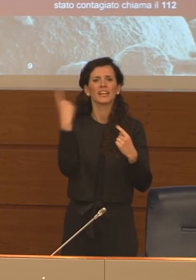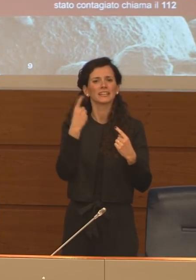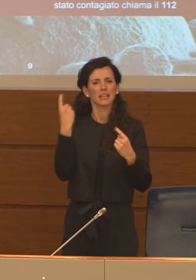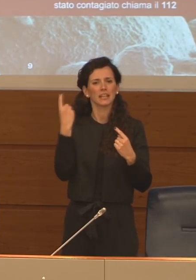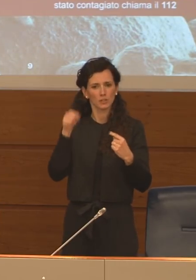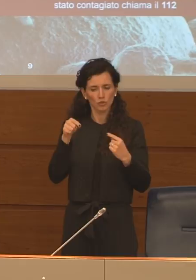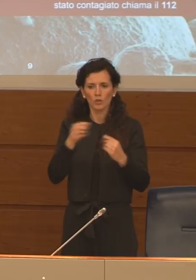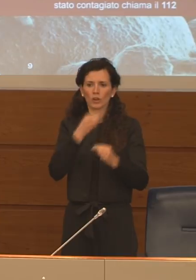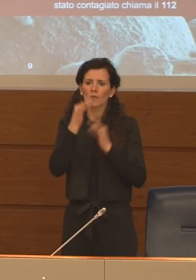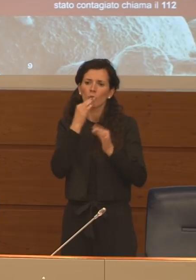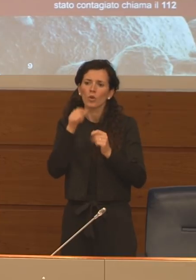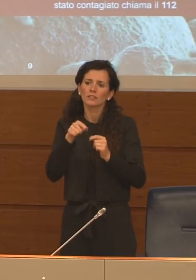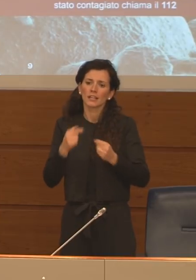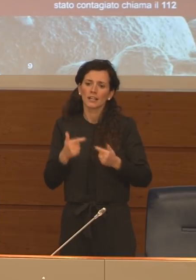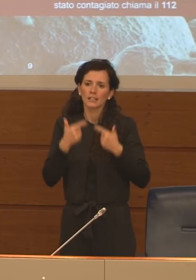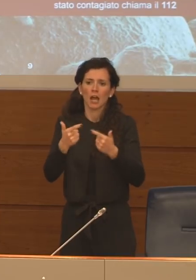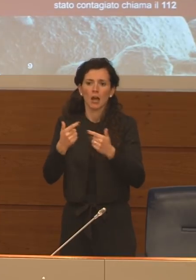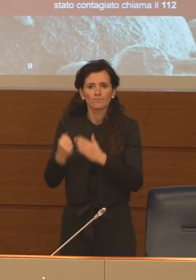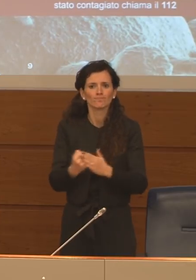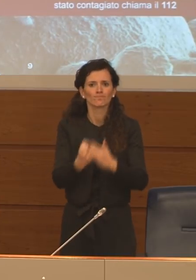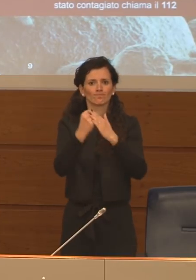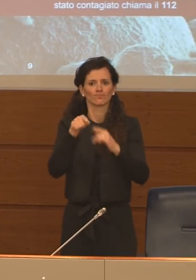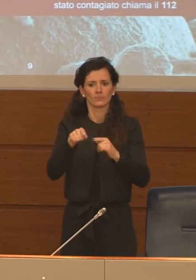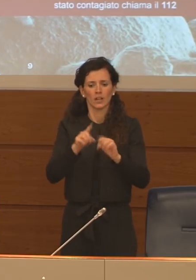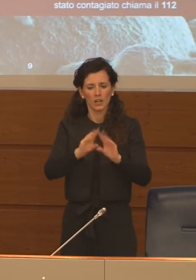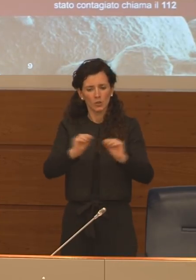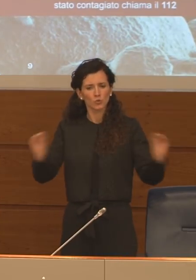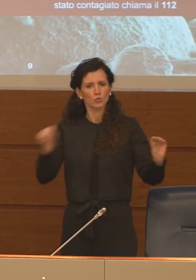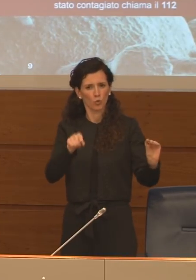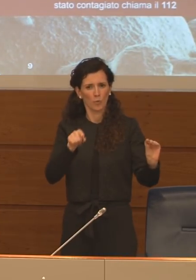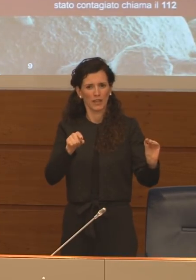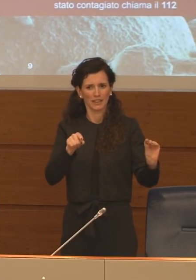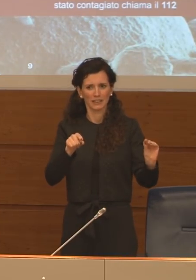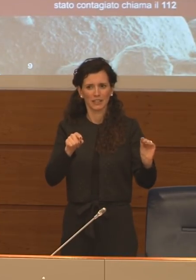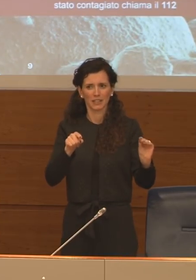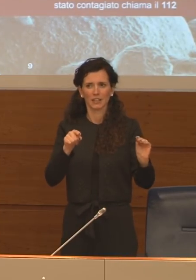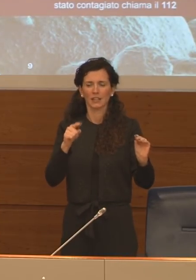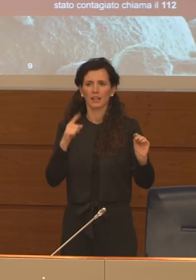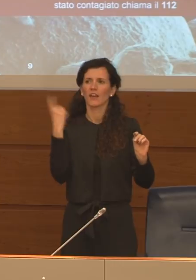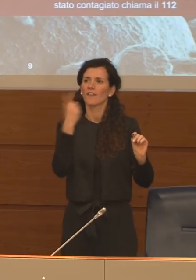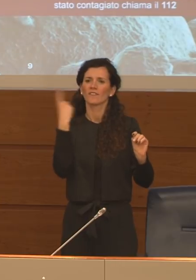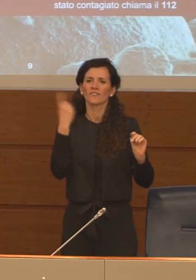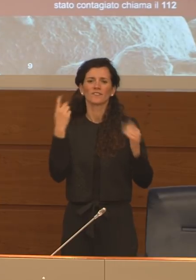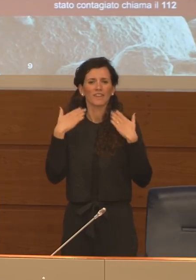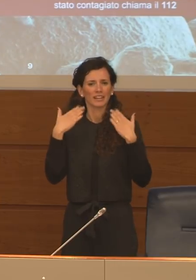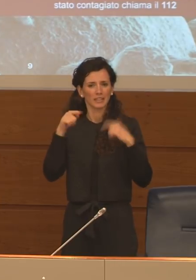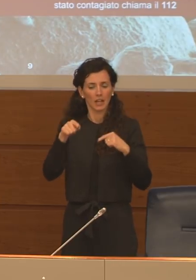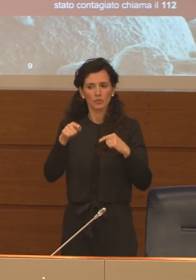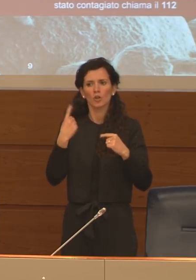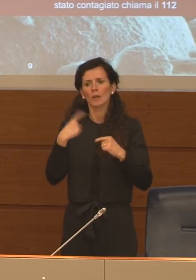dispositivi che permetterà di fronteggiare le eventuali esigenze con